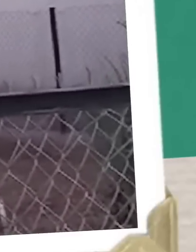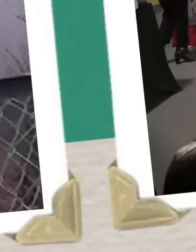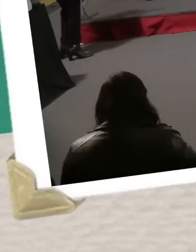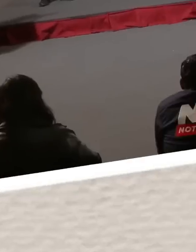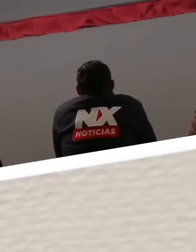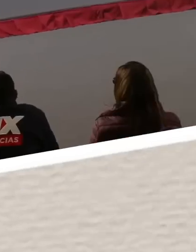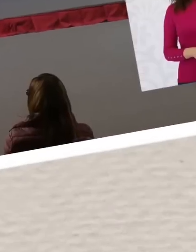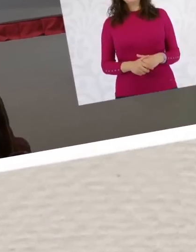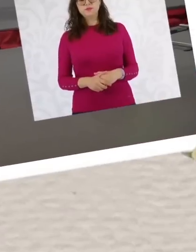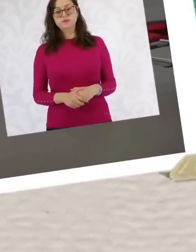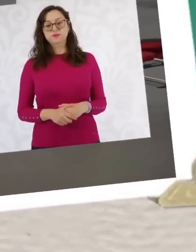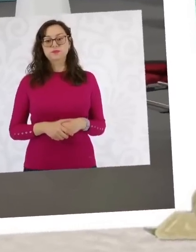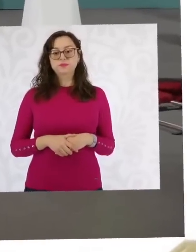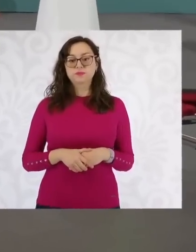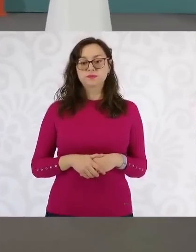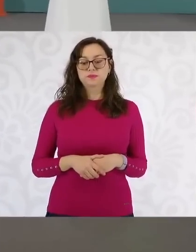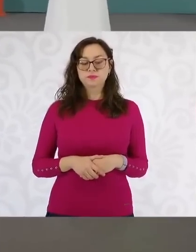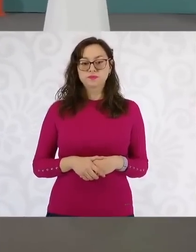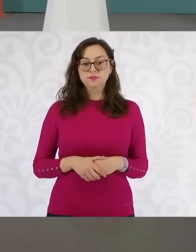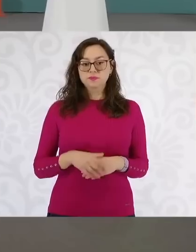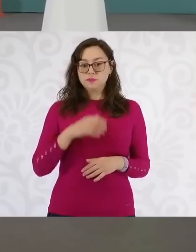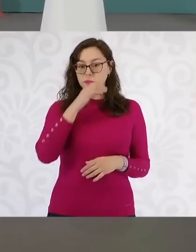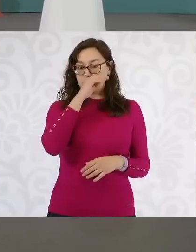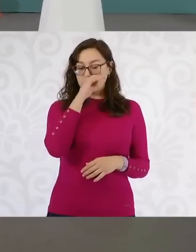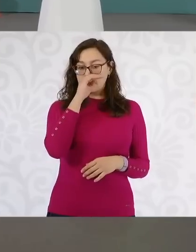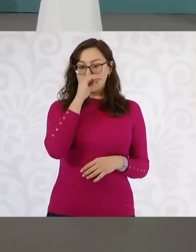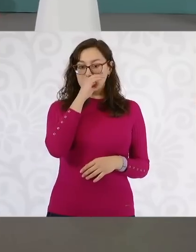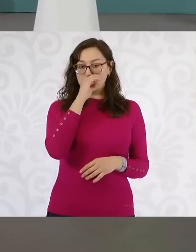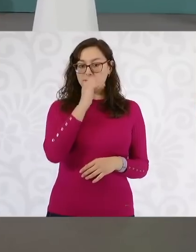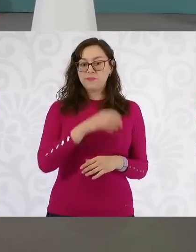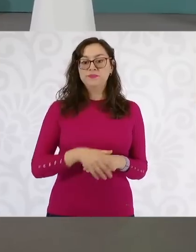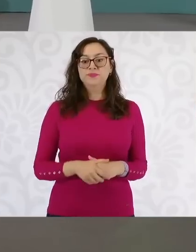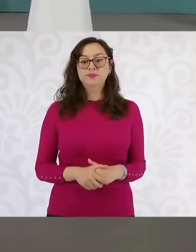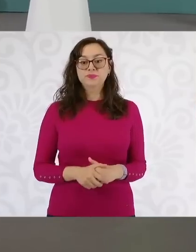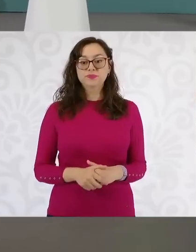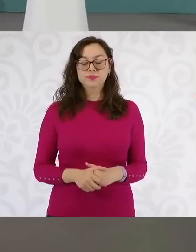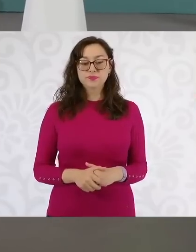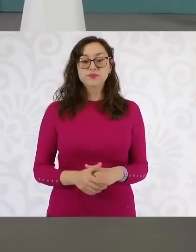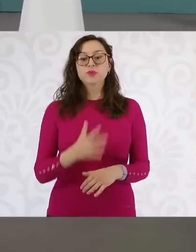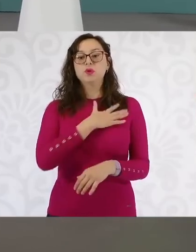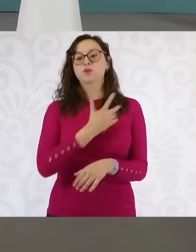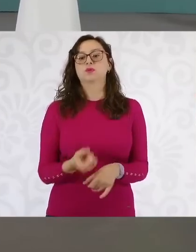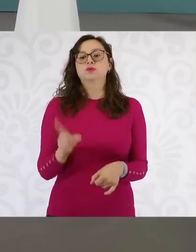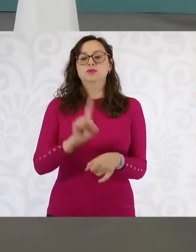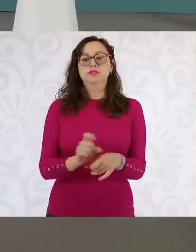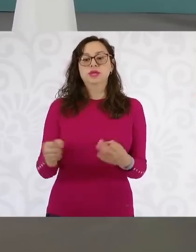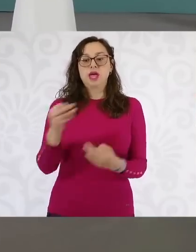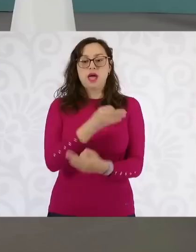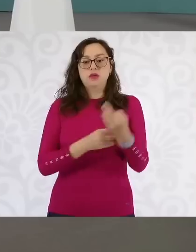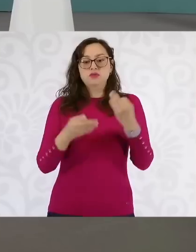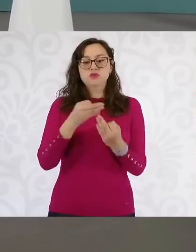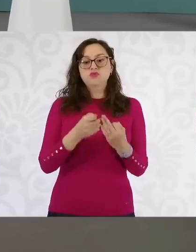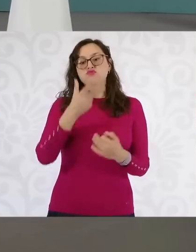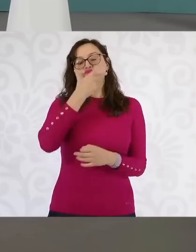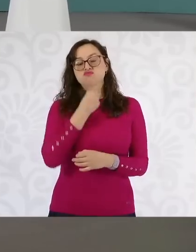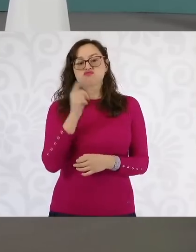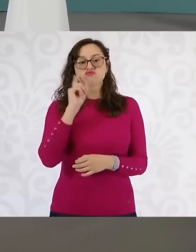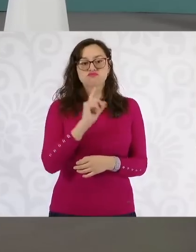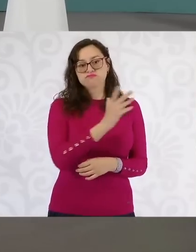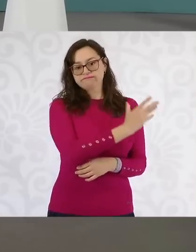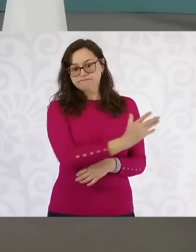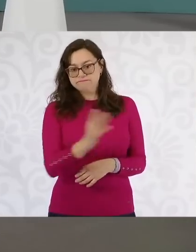gracias Buenos días a todas y a todos con su permiso presidenta compañeros de los